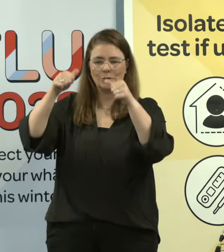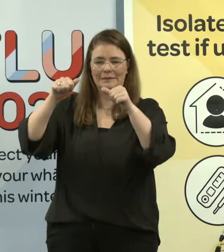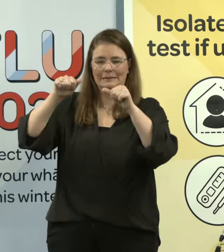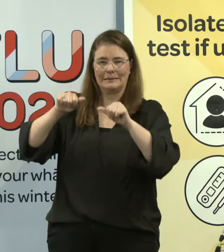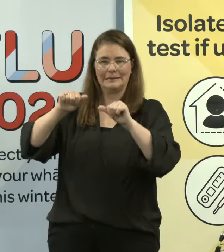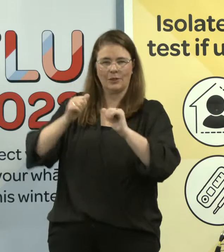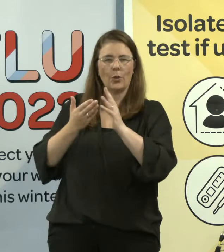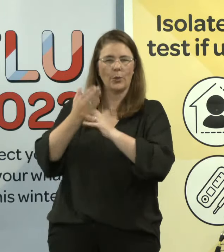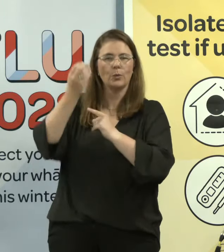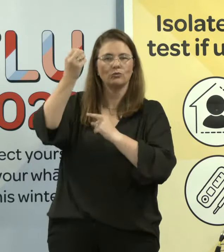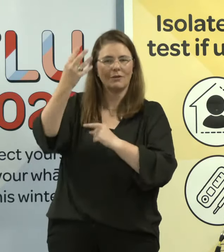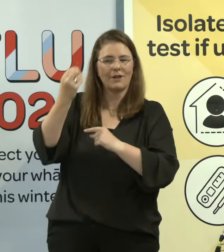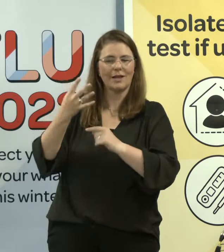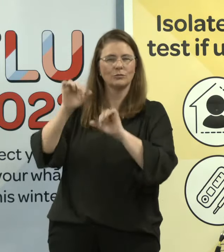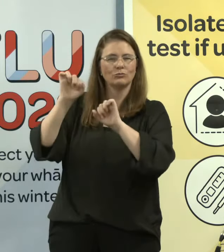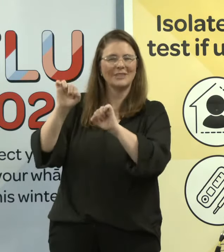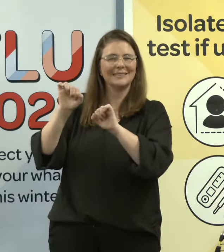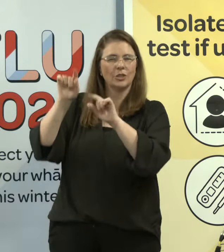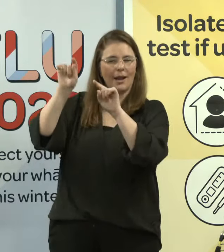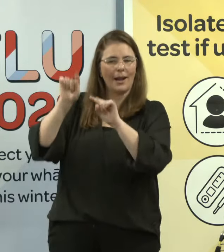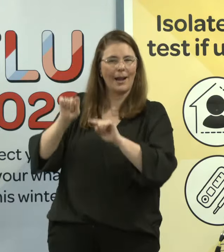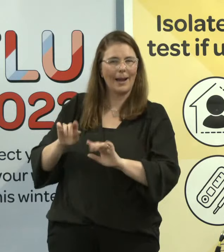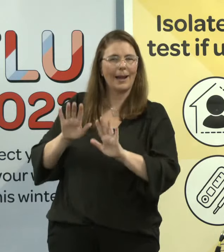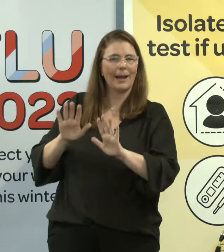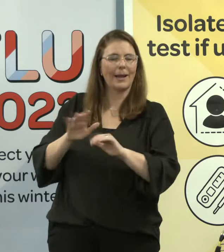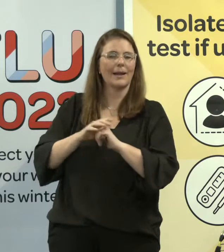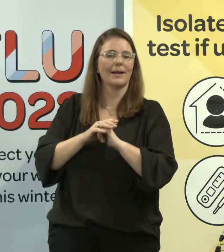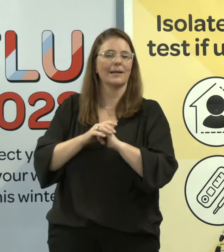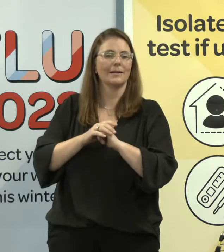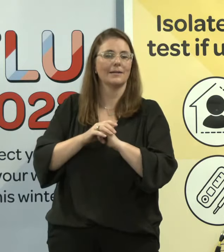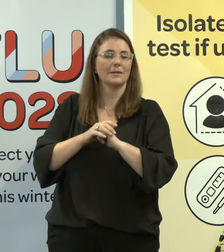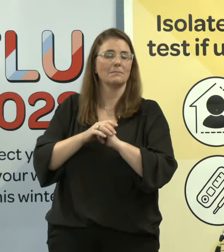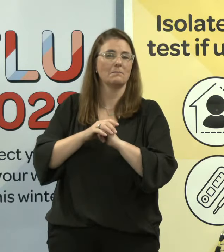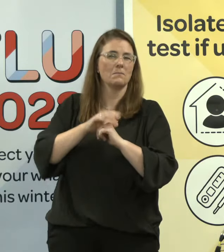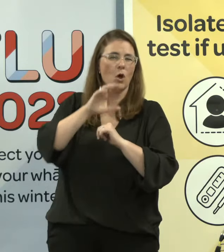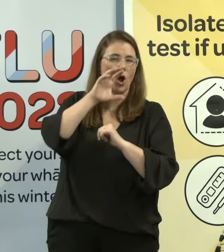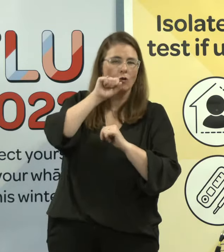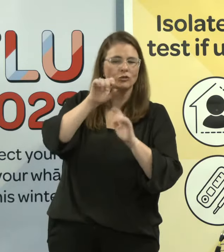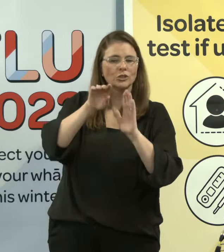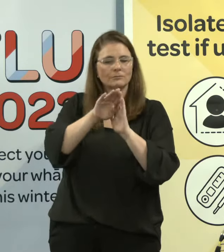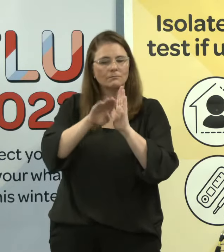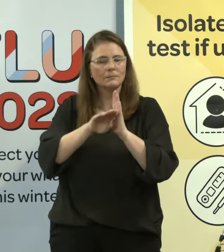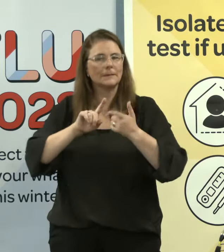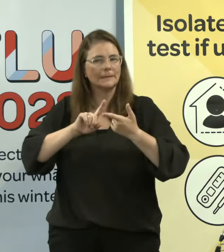mai tuku atu. Me pehea te whakahaere i nga keehi me nga